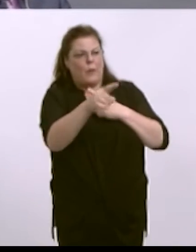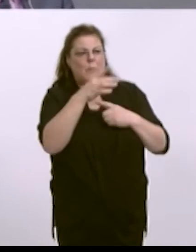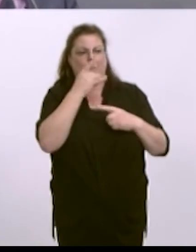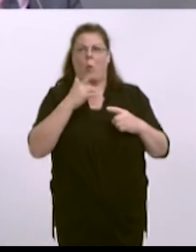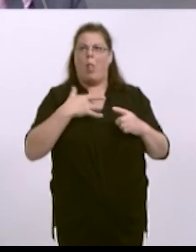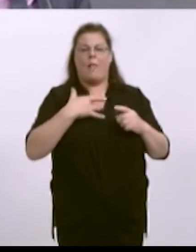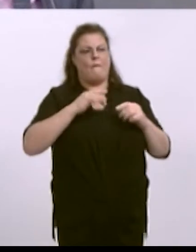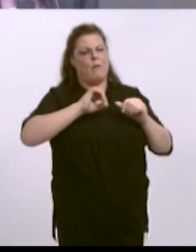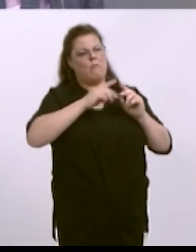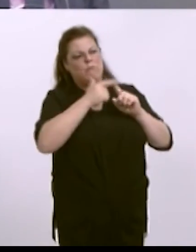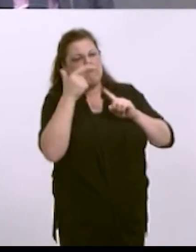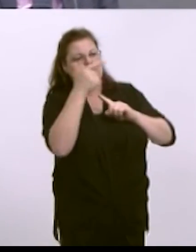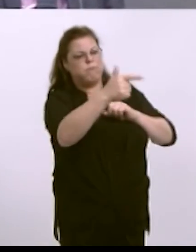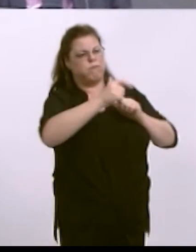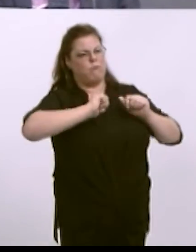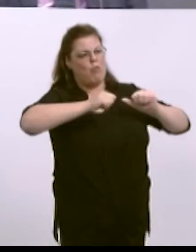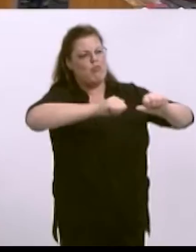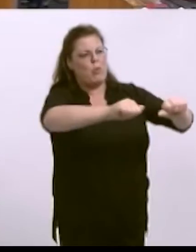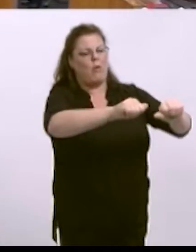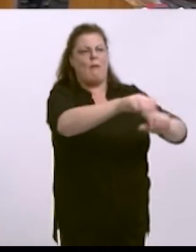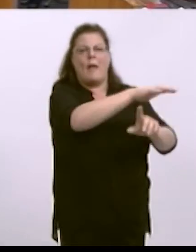yn gwybod am hyn? Carwyn Jones: Wel, mae yna adolygiad arall